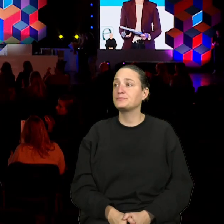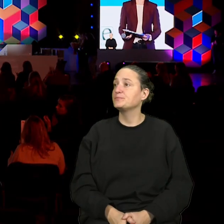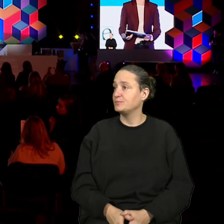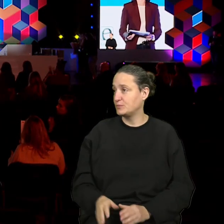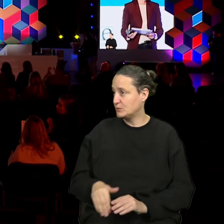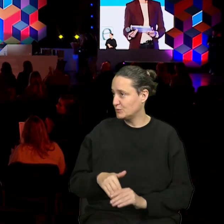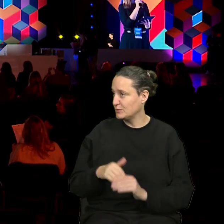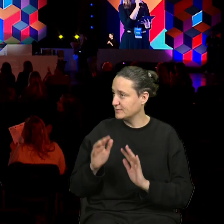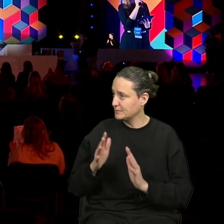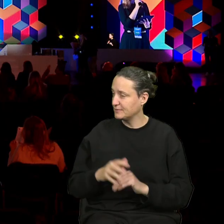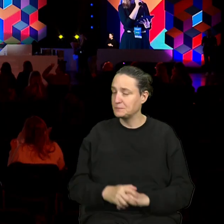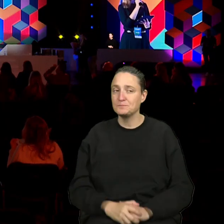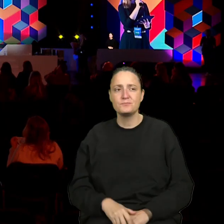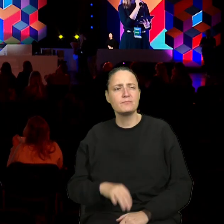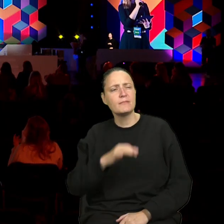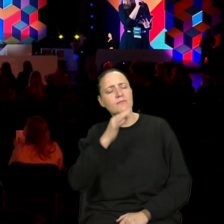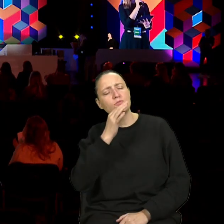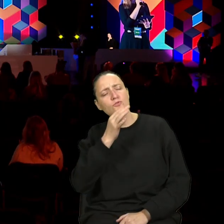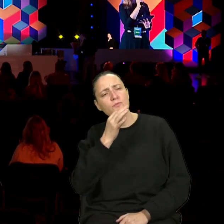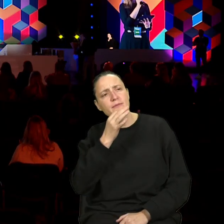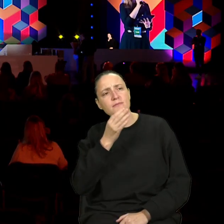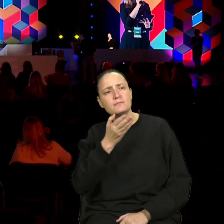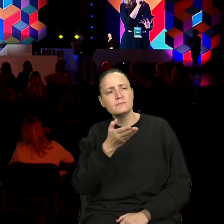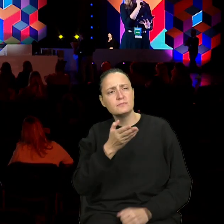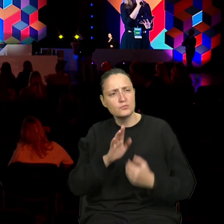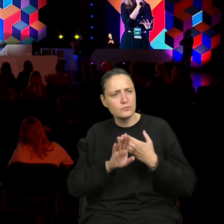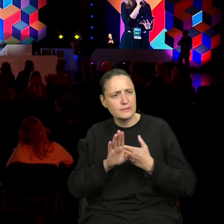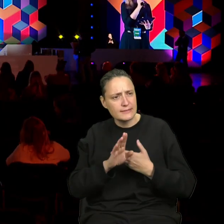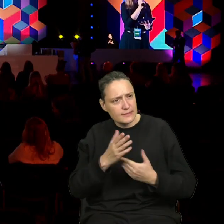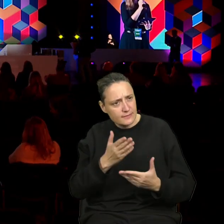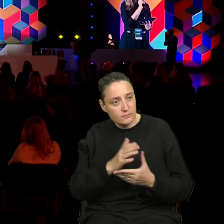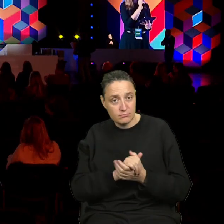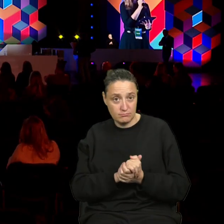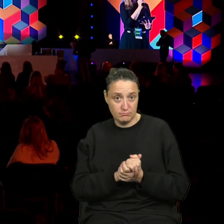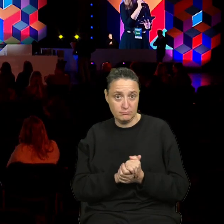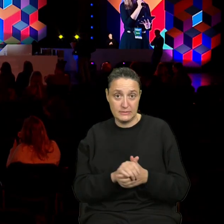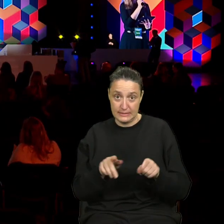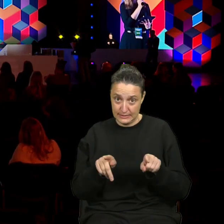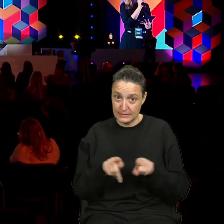czyli do końca. Bardzo uprzejmie, Myślałem, że Japończycy mówią o Opolu, no ale to się... To akurat w Japonii jeszcze nie